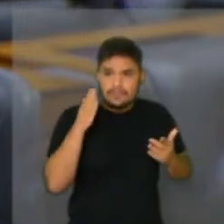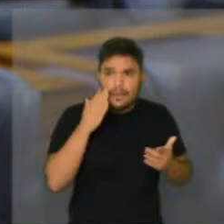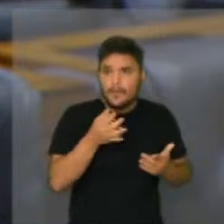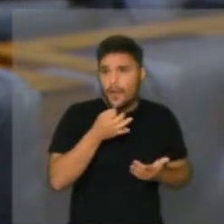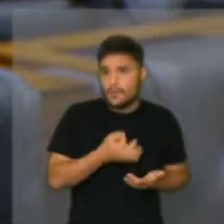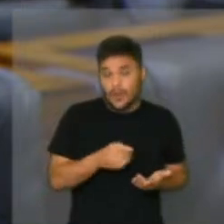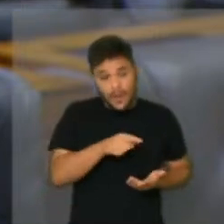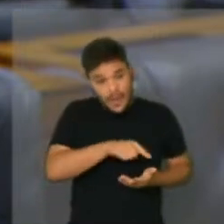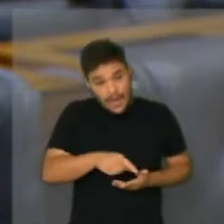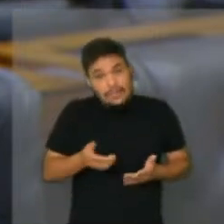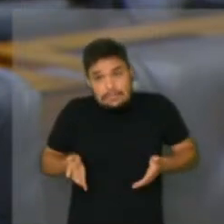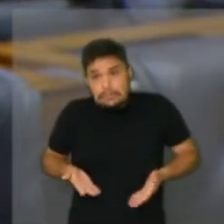CONTA. ENTÃO MUITAS... AS GESTANTES TODAS PRATICAMENTE